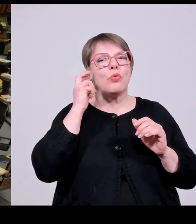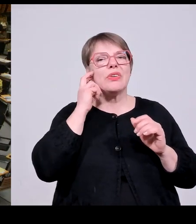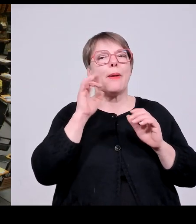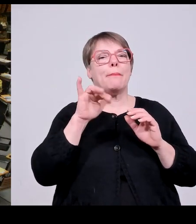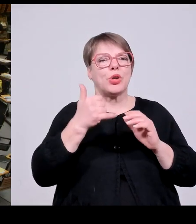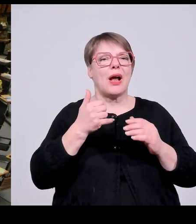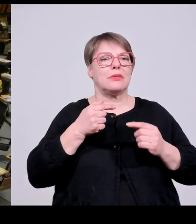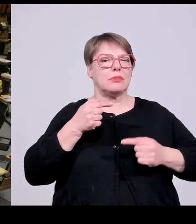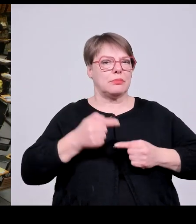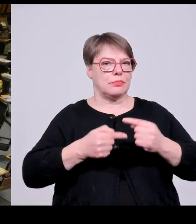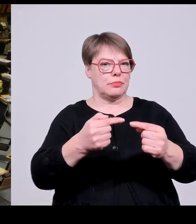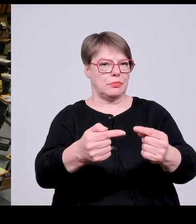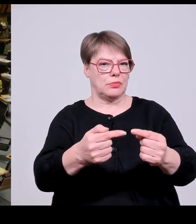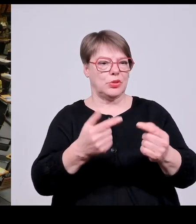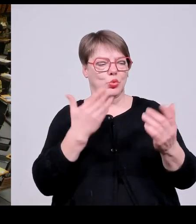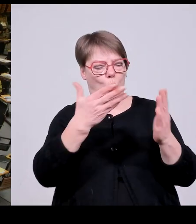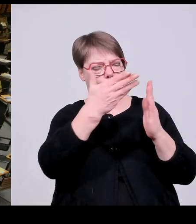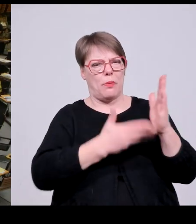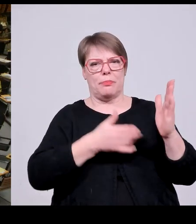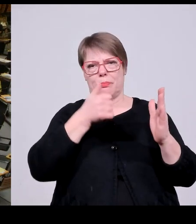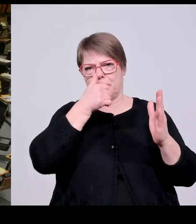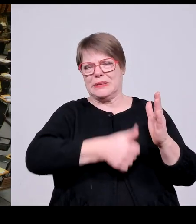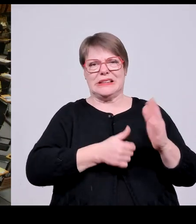Für die Linksfraktion hat die Kollegin Dr. Schmidt das Wort.(Rednerwechsel)